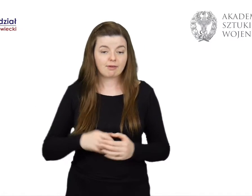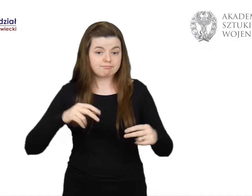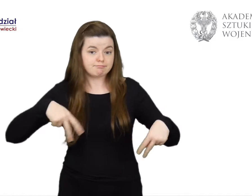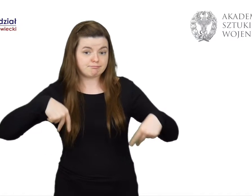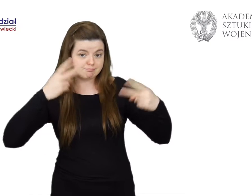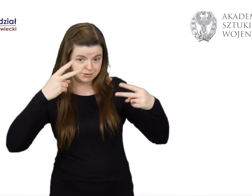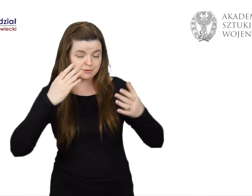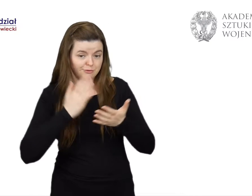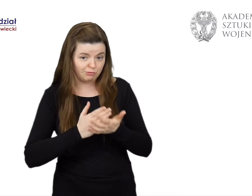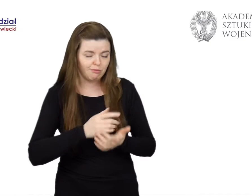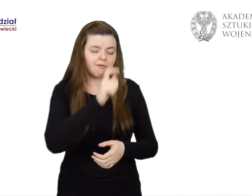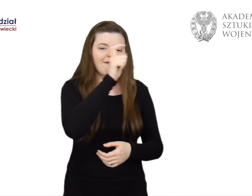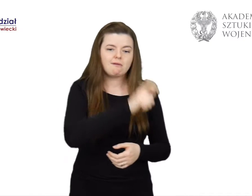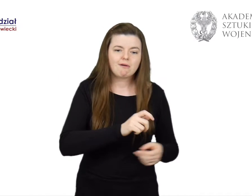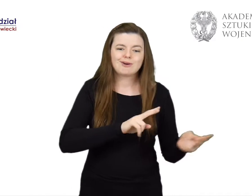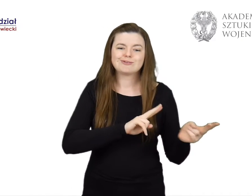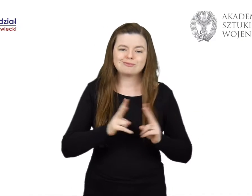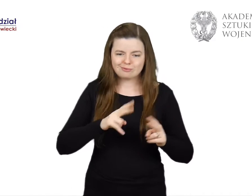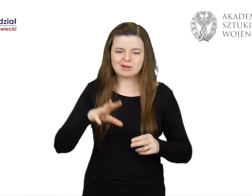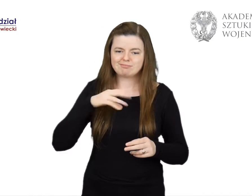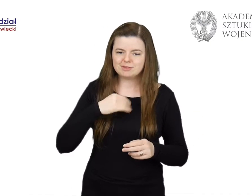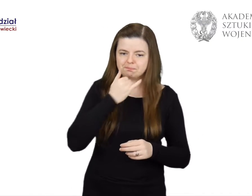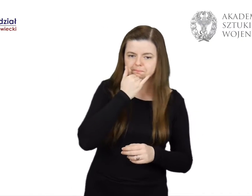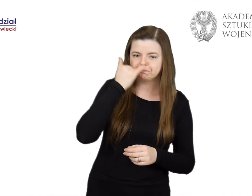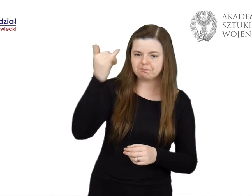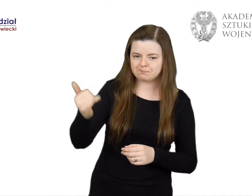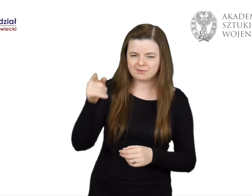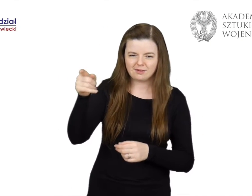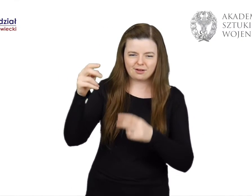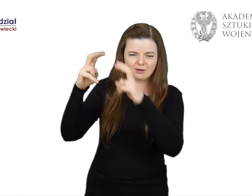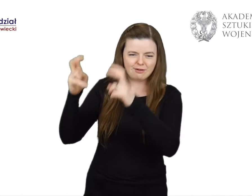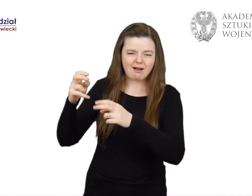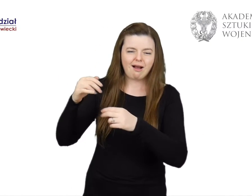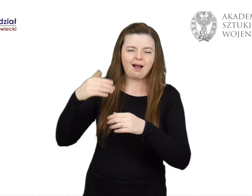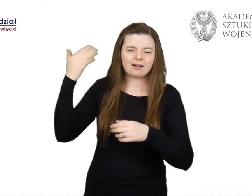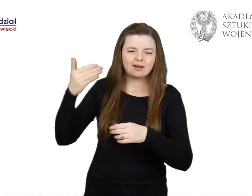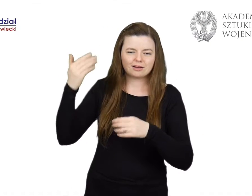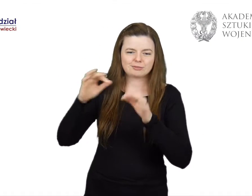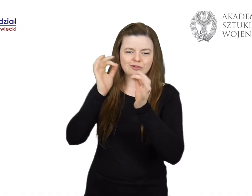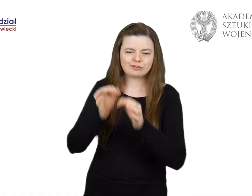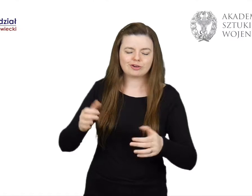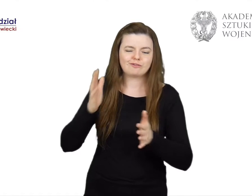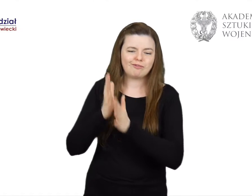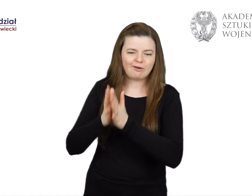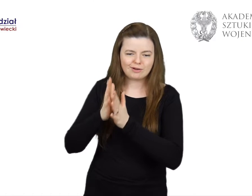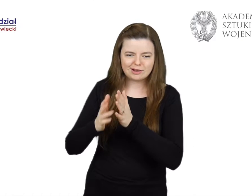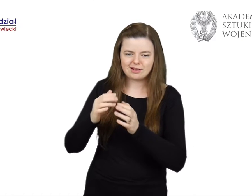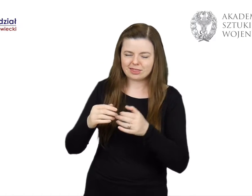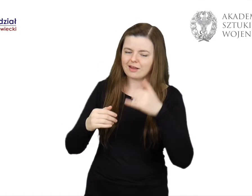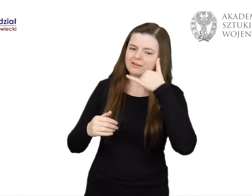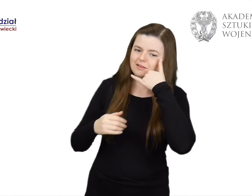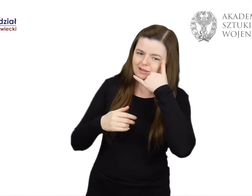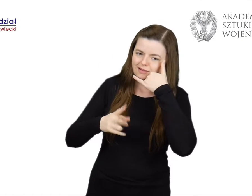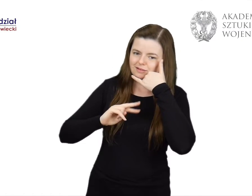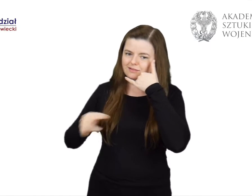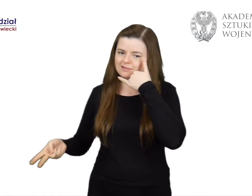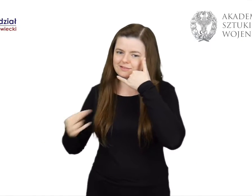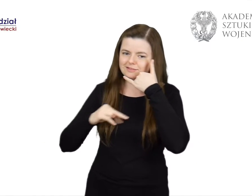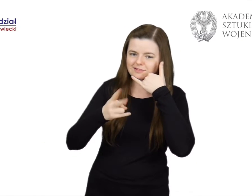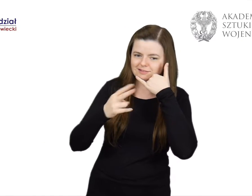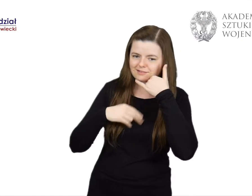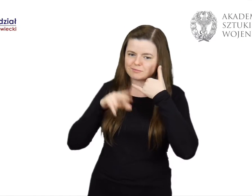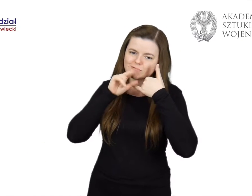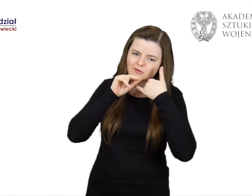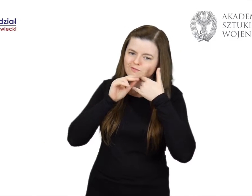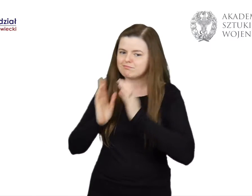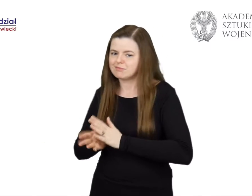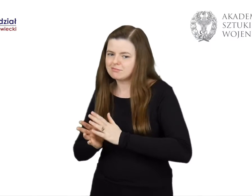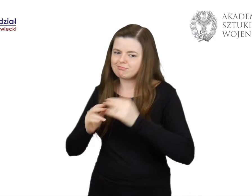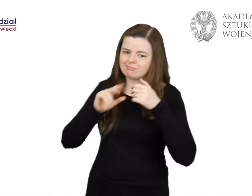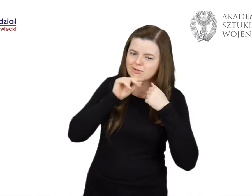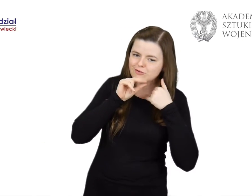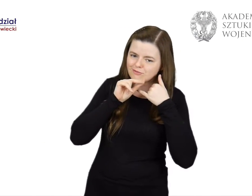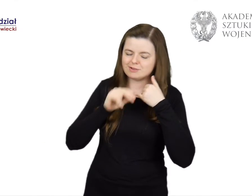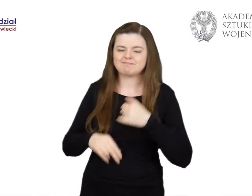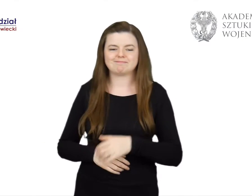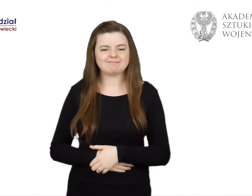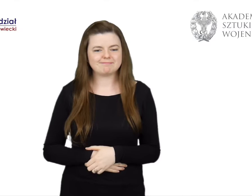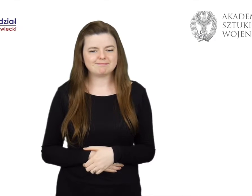Dzięki czemu tłumacz pośredniczy w rozmowie telefonicznej z urzędnikiem.